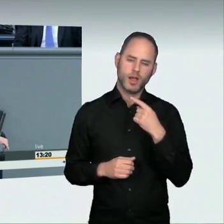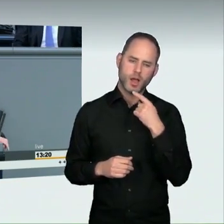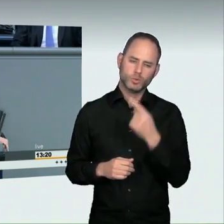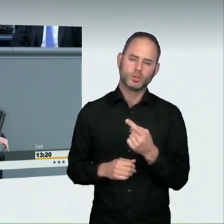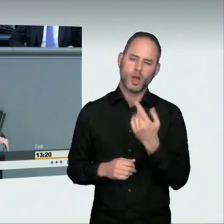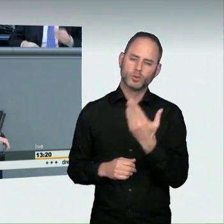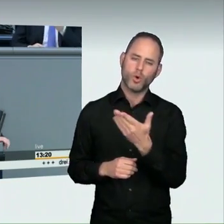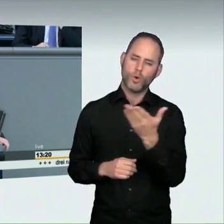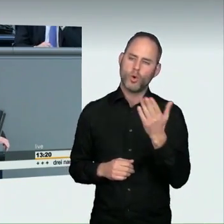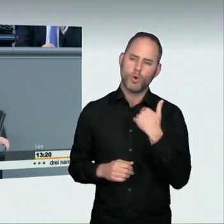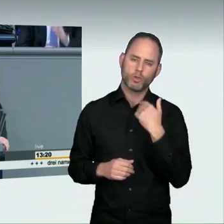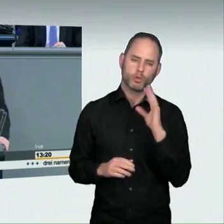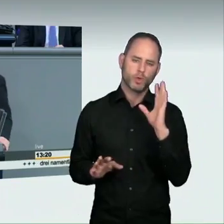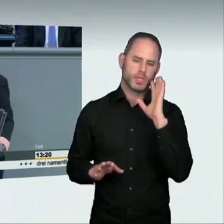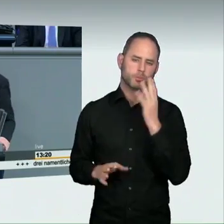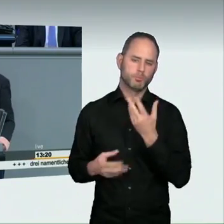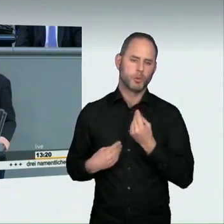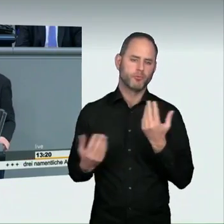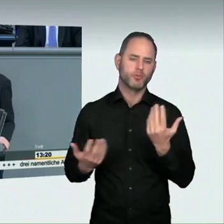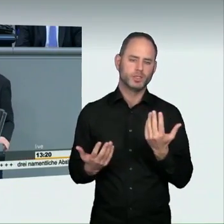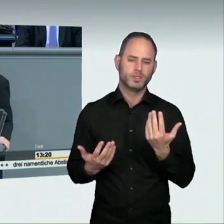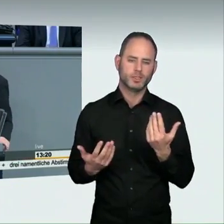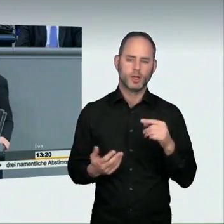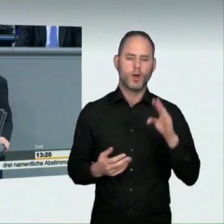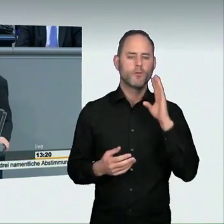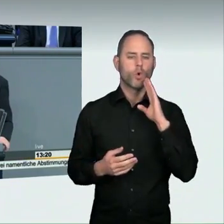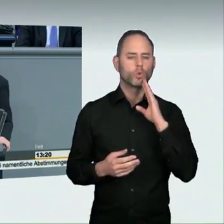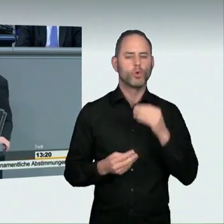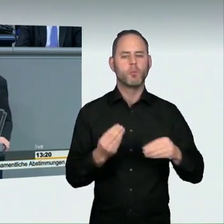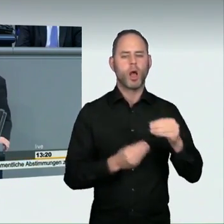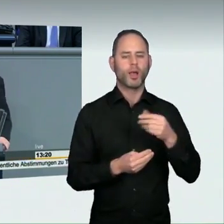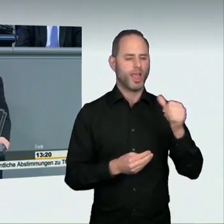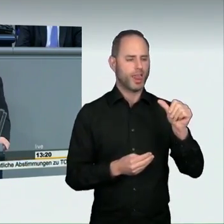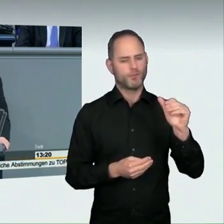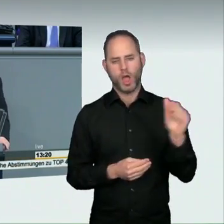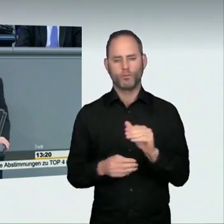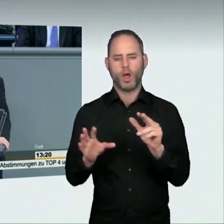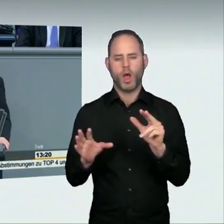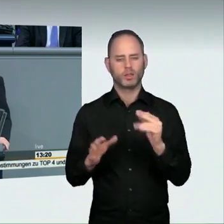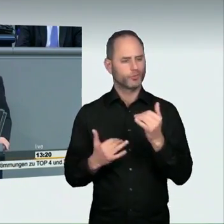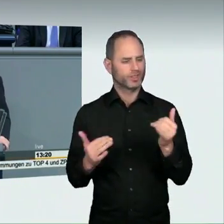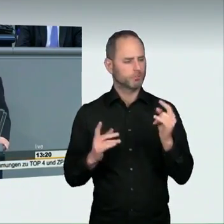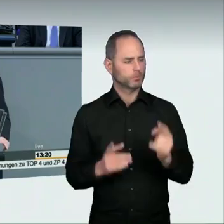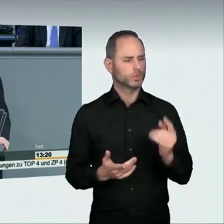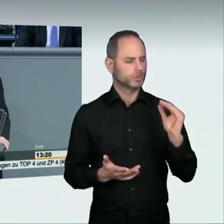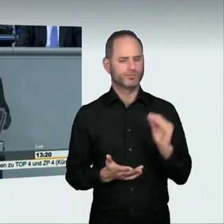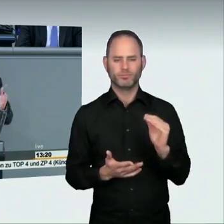Es wurde ja schon richtig beschrieben: Viele Menschen sind eben nicht in der Lage, die erhöhte Miete nach der Investition zu bezahlen.